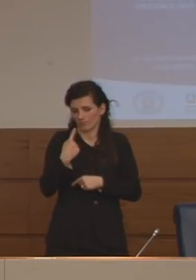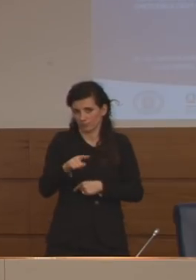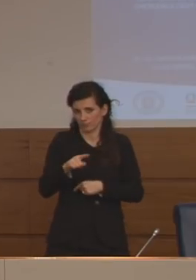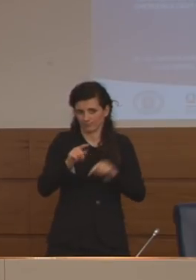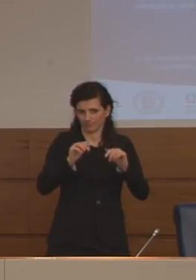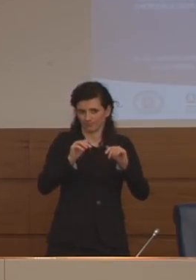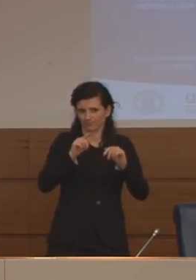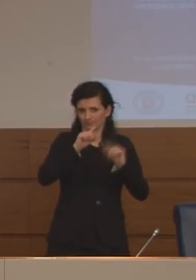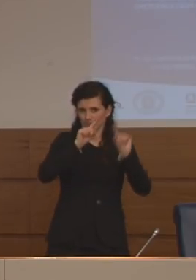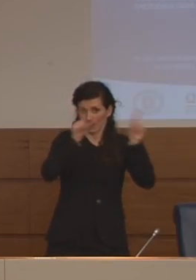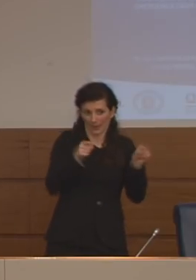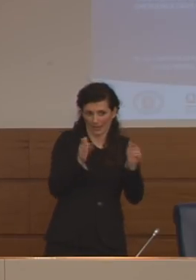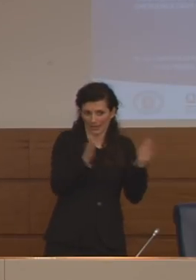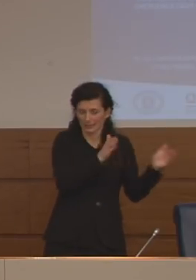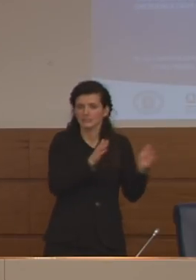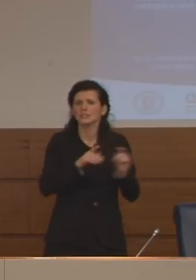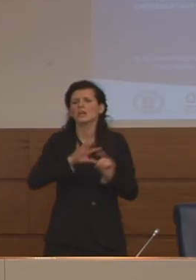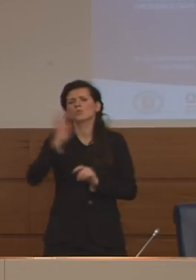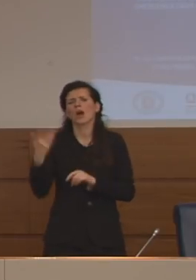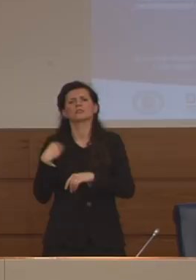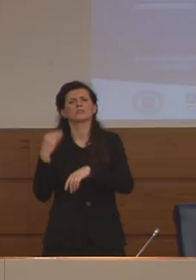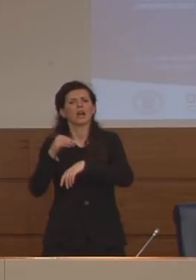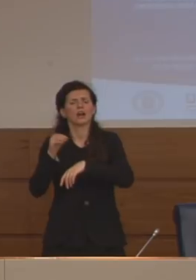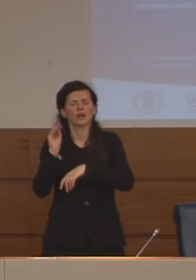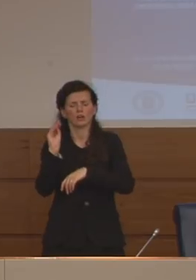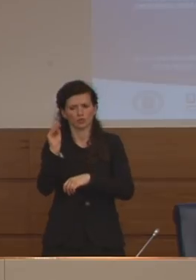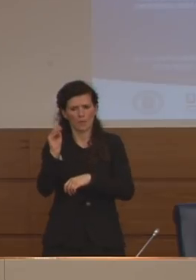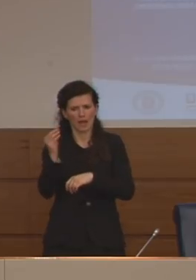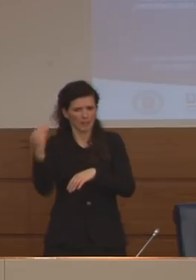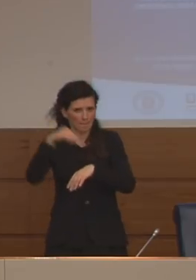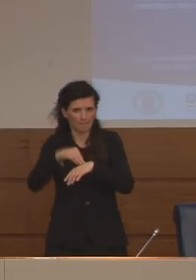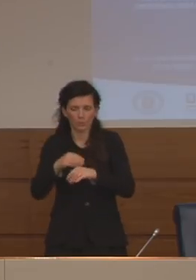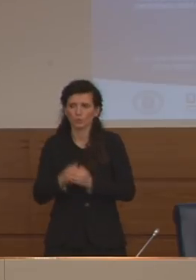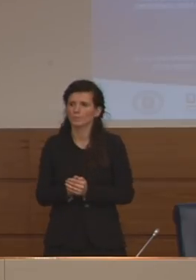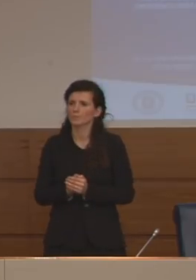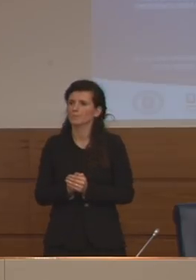Professor Brusaferro, da quello che mi risulta a Nerola e a Contigliano stanno